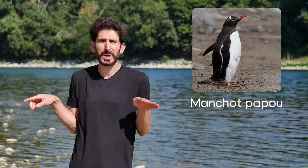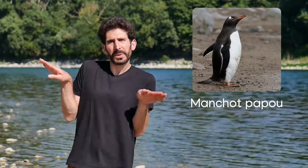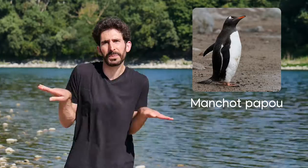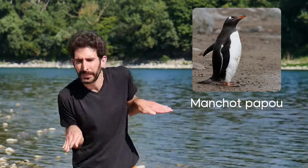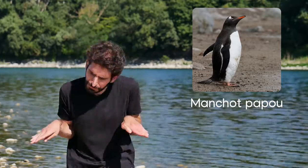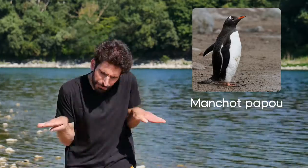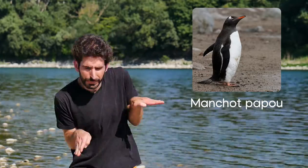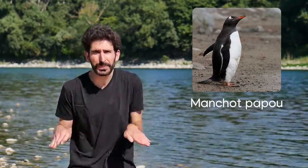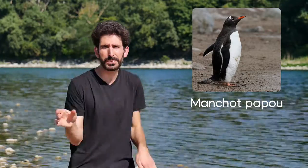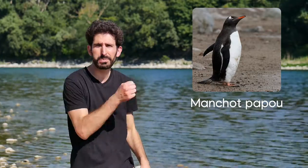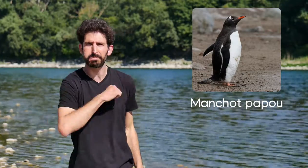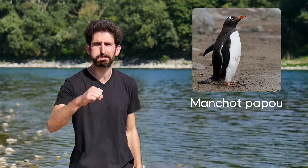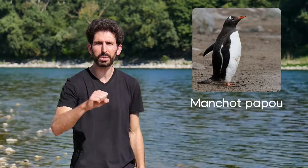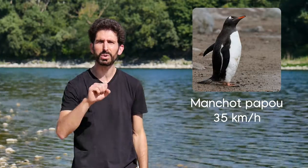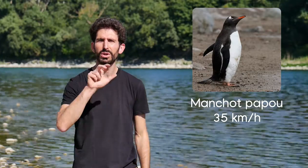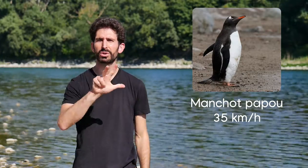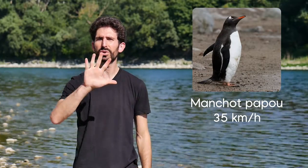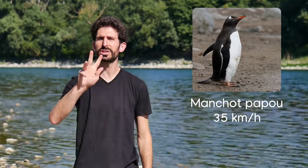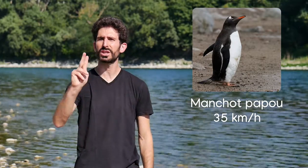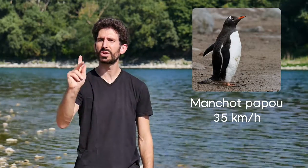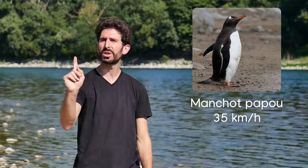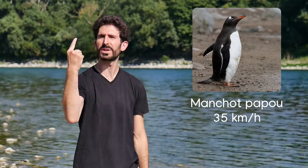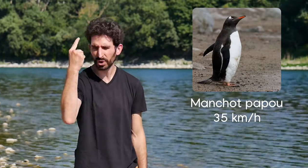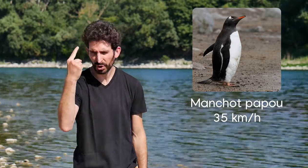nage à la vitesse de 35 km/h.